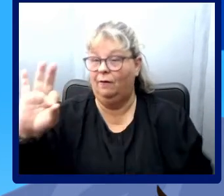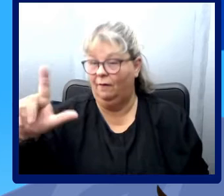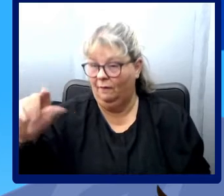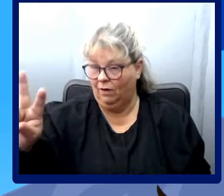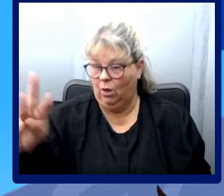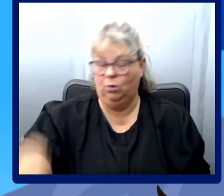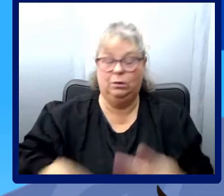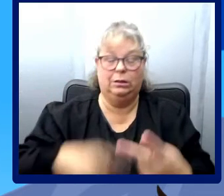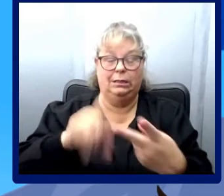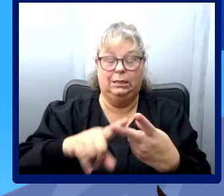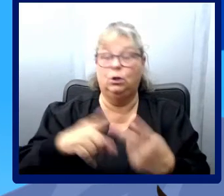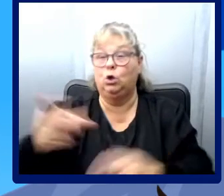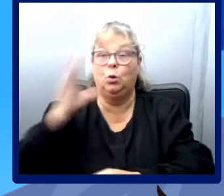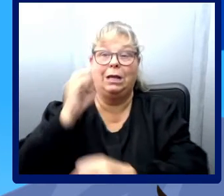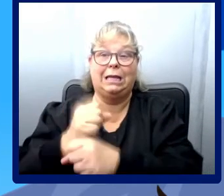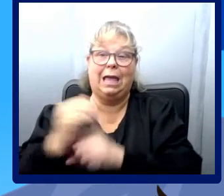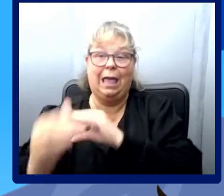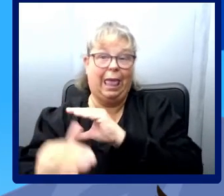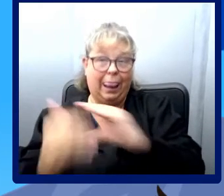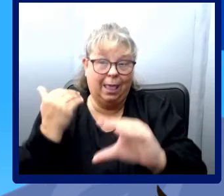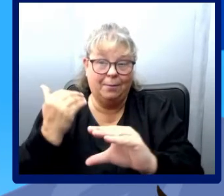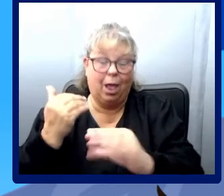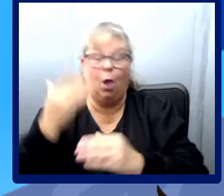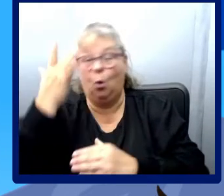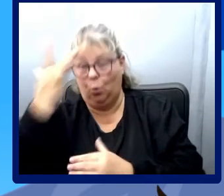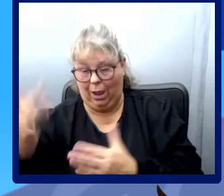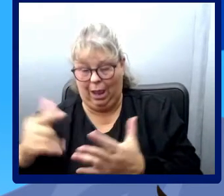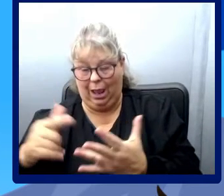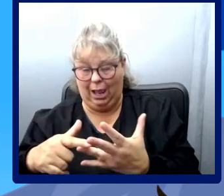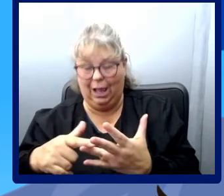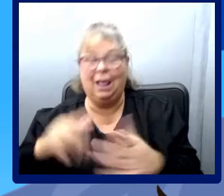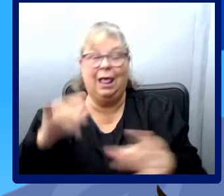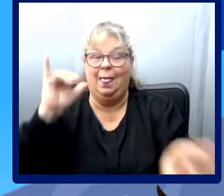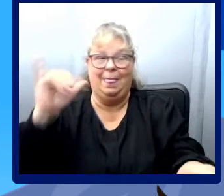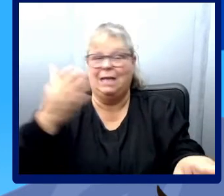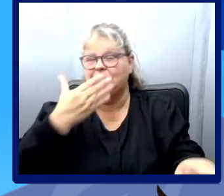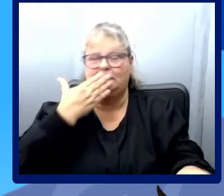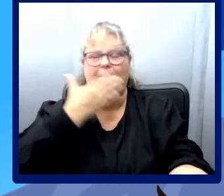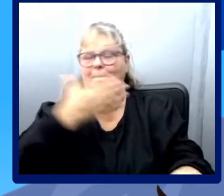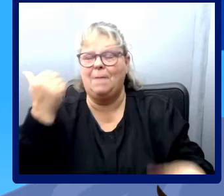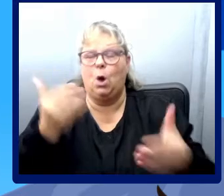ha sido informado del problema". Esta es realmente la mejor manera de manejar los flujos,